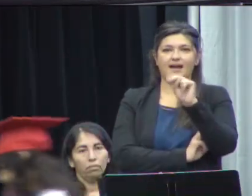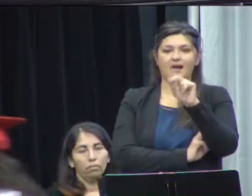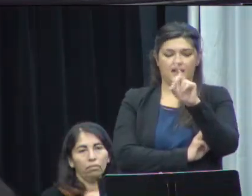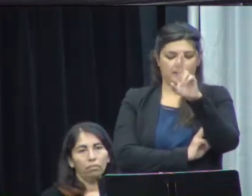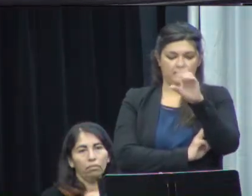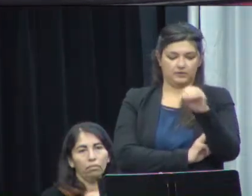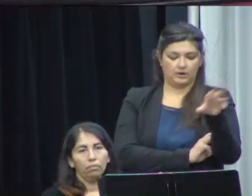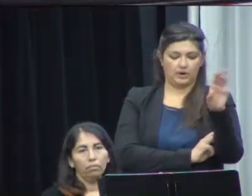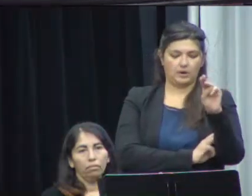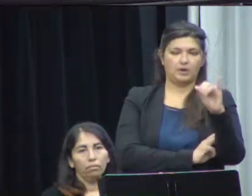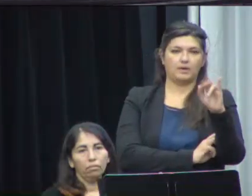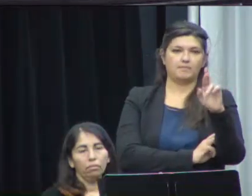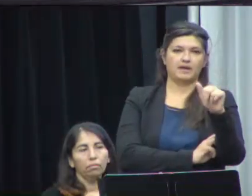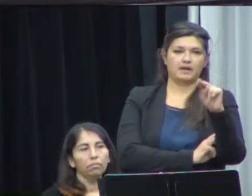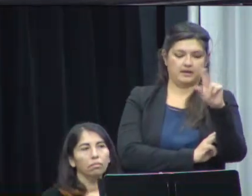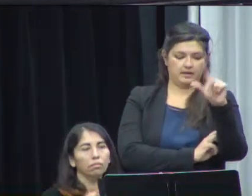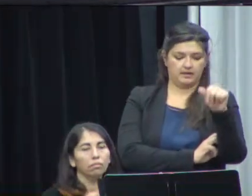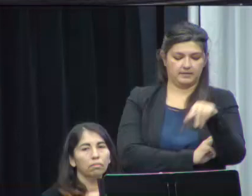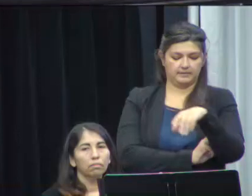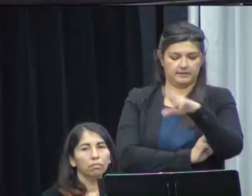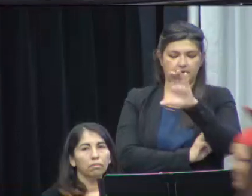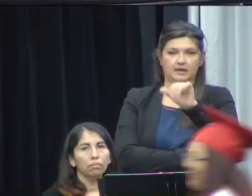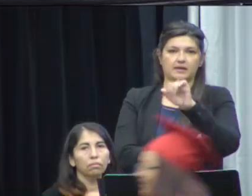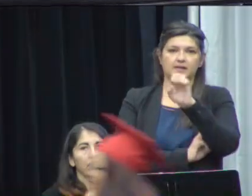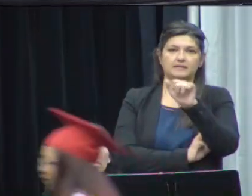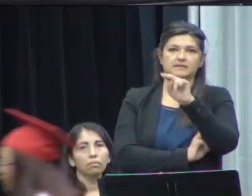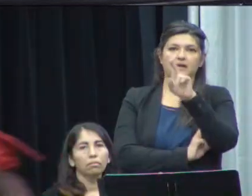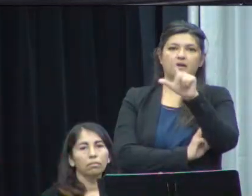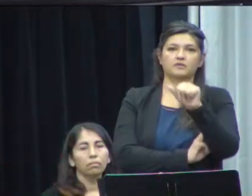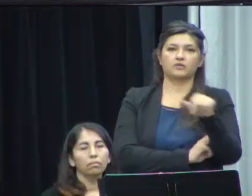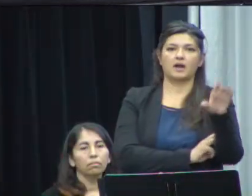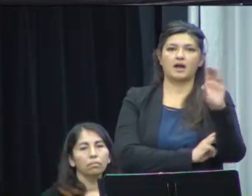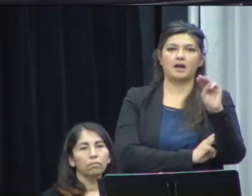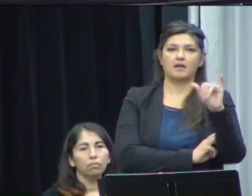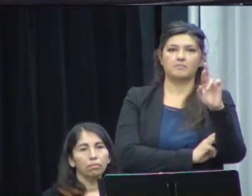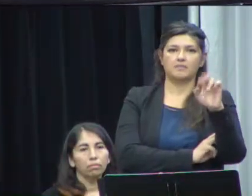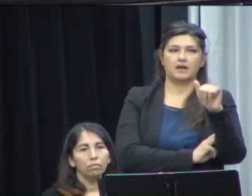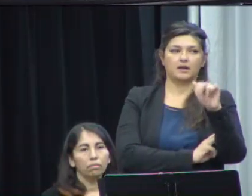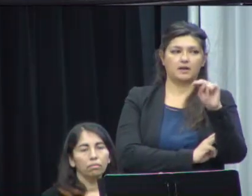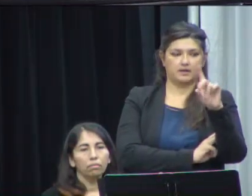Cassandra Miranda. (audience applauds) Selena Montanyo.